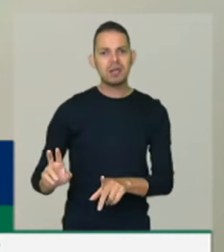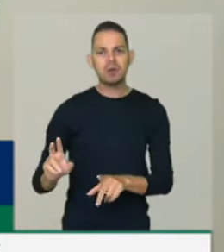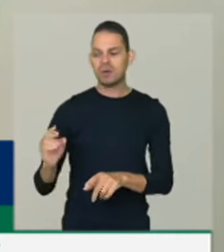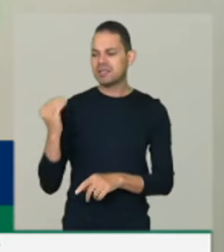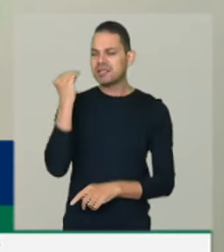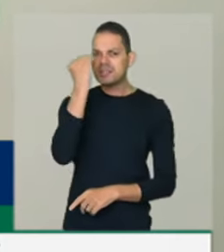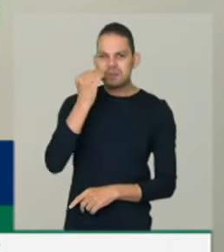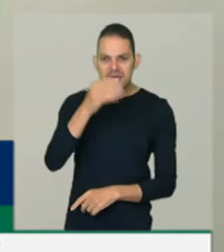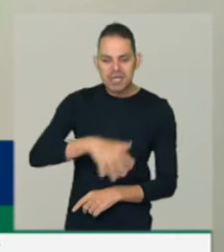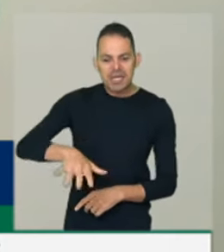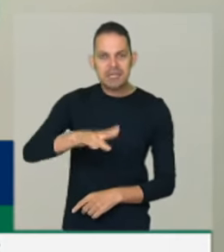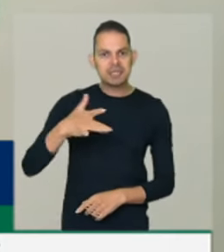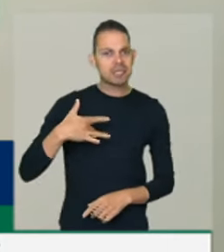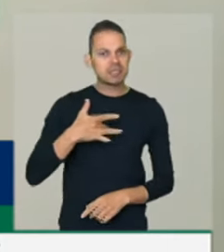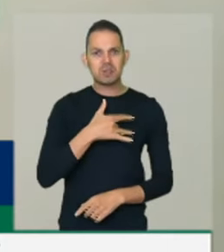EXTREMA, ELE NÃO ERA DA ÁREA DA SAÚDE, NÃO TINHA